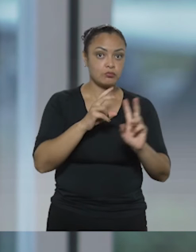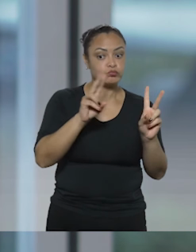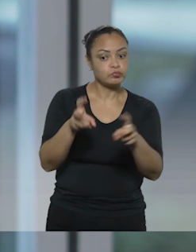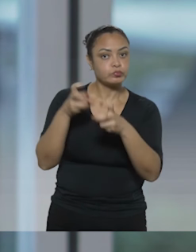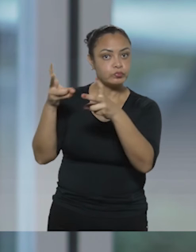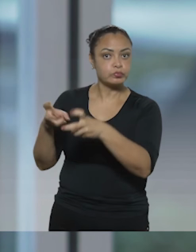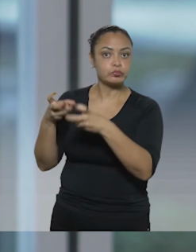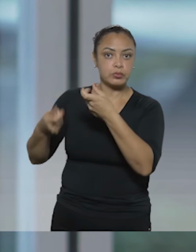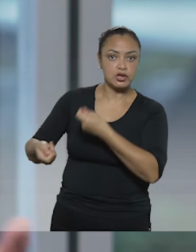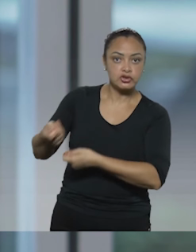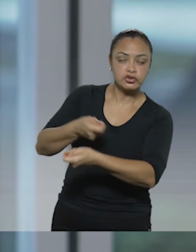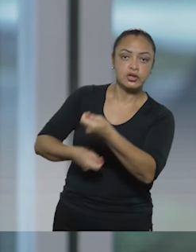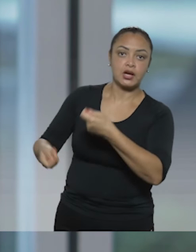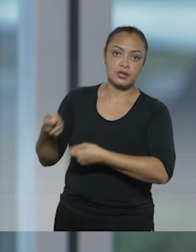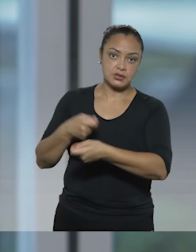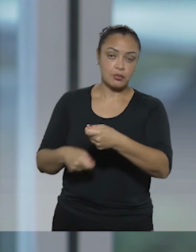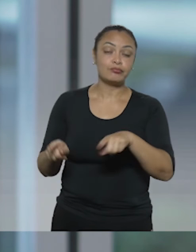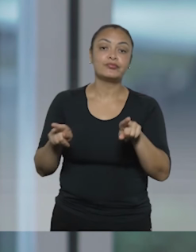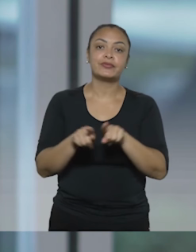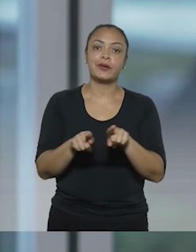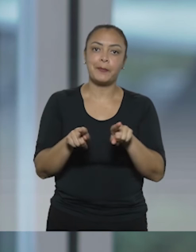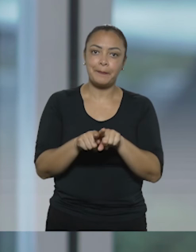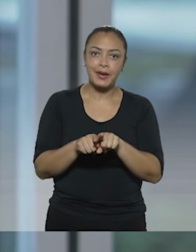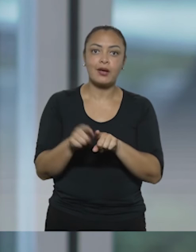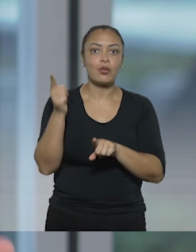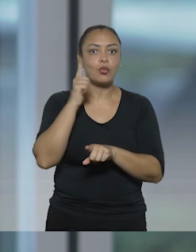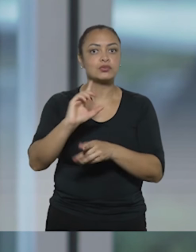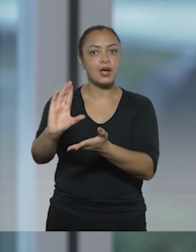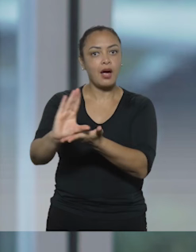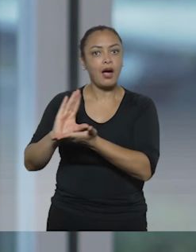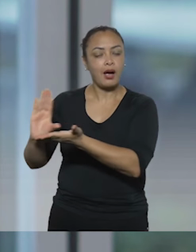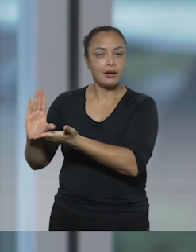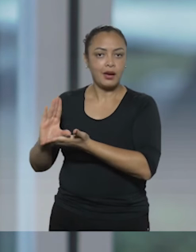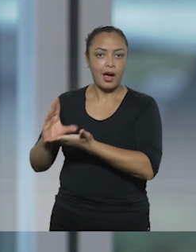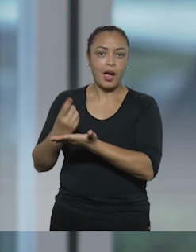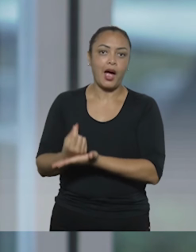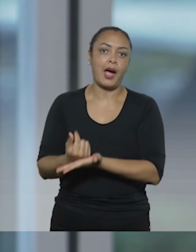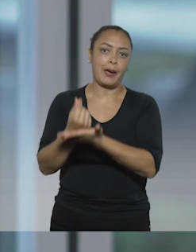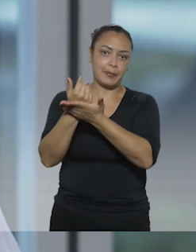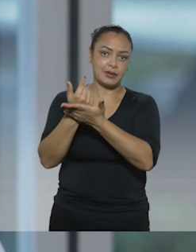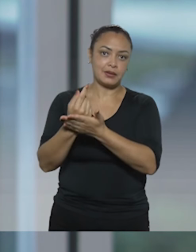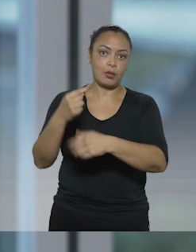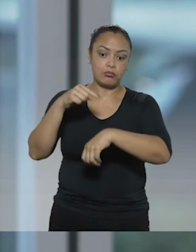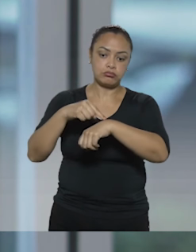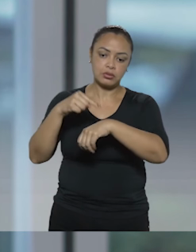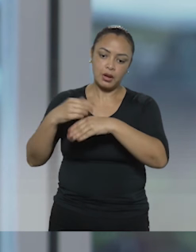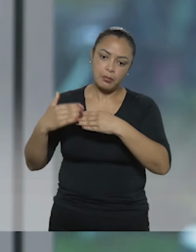dos rendimentos recebidos e uma possibilidade de ganho de capital no médio e no longo prazo.